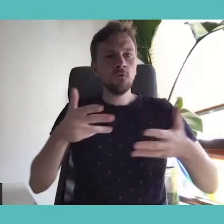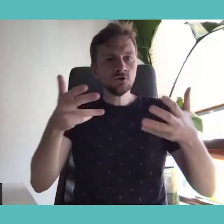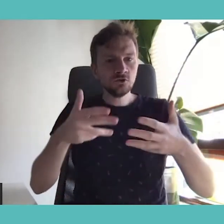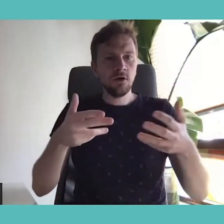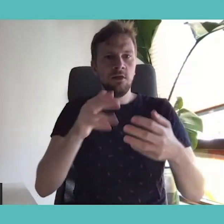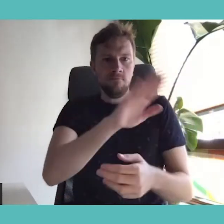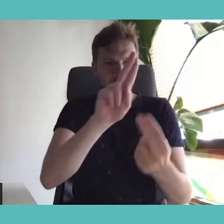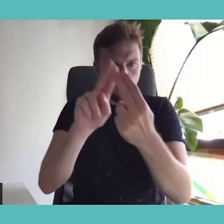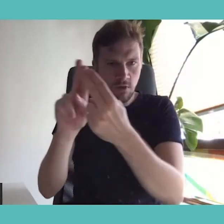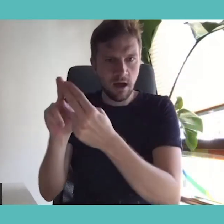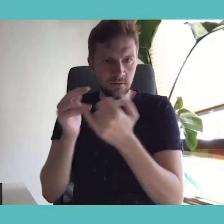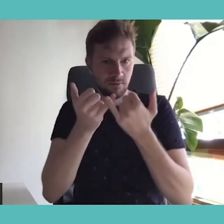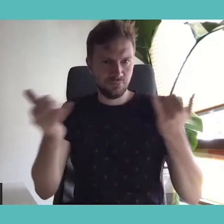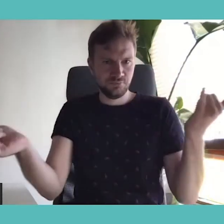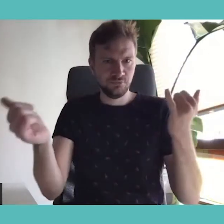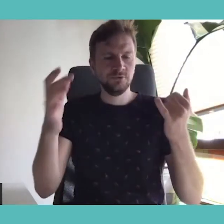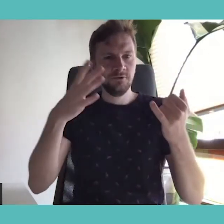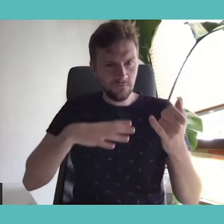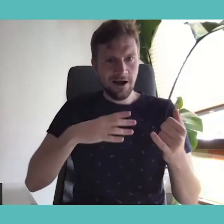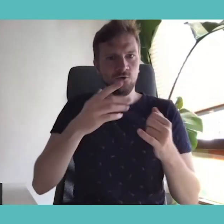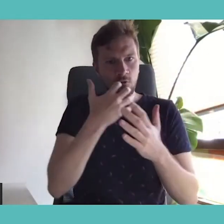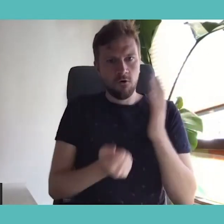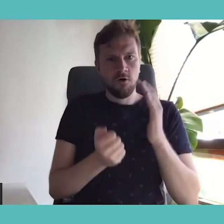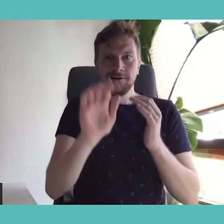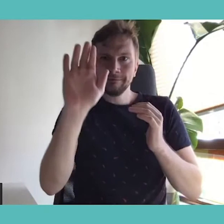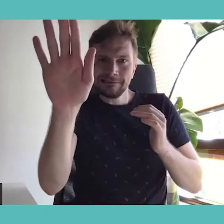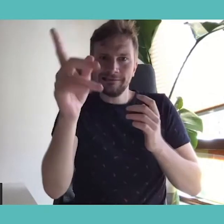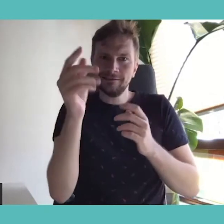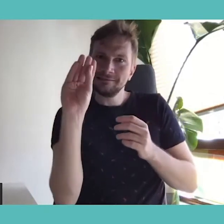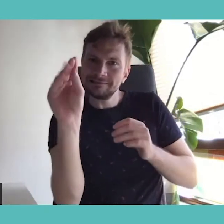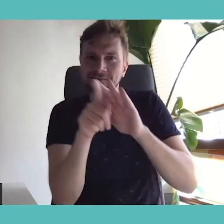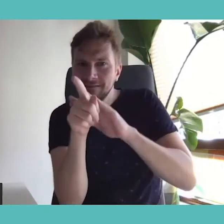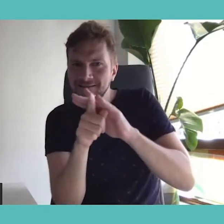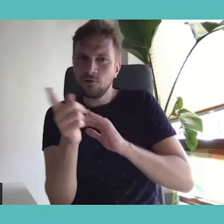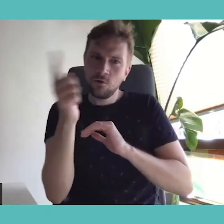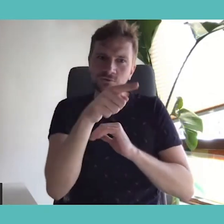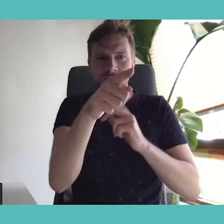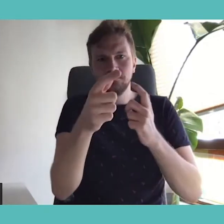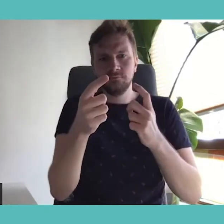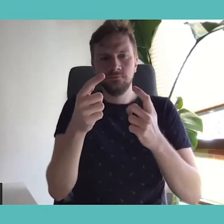Organizacje pozarządowe też mają swoje kontakty, warto ich poprosić o to samo.